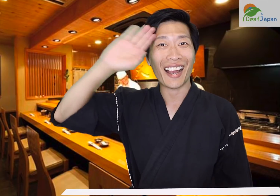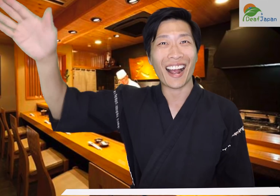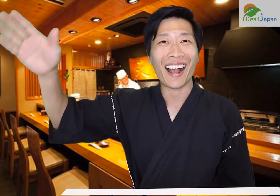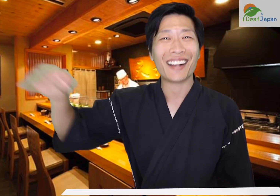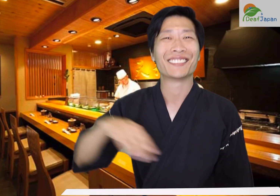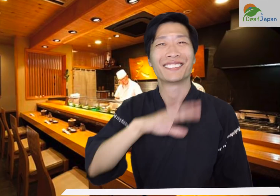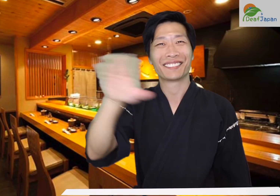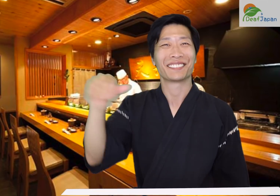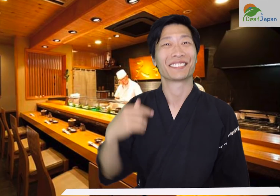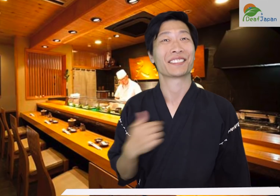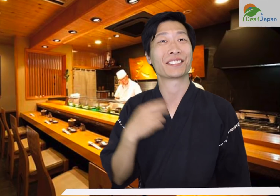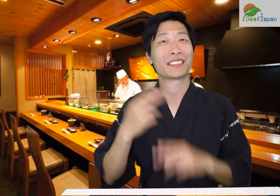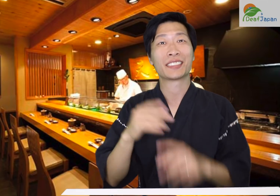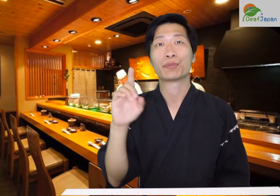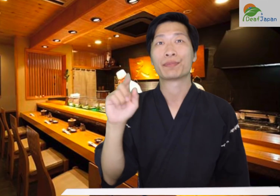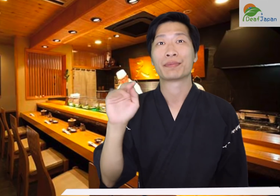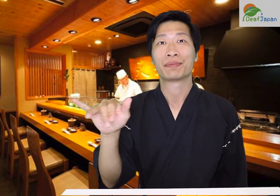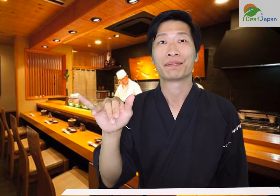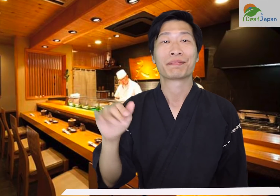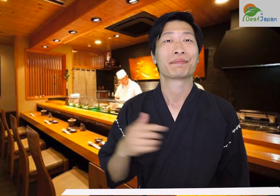Hi an alle, mein Name ist Danny,